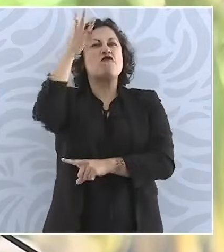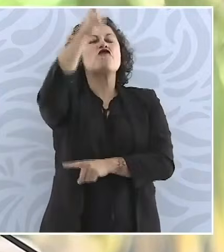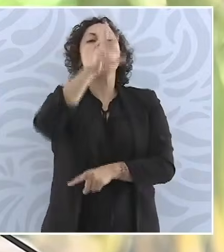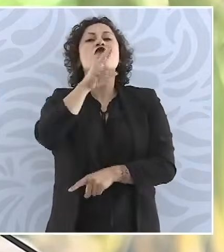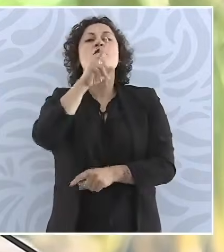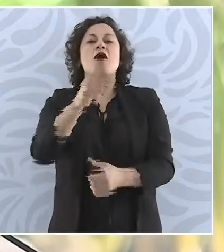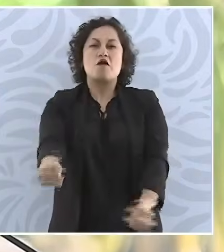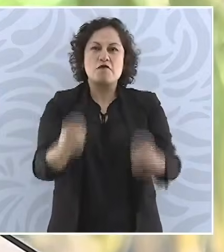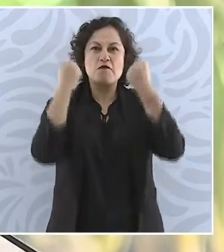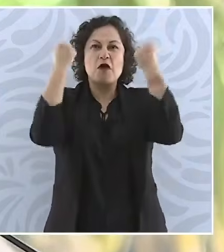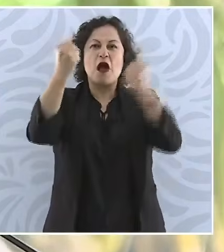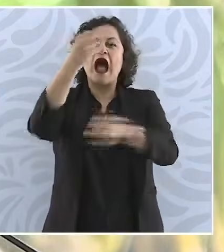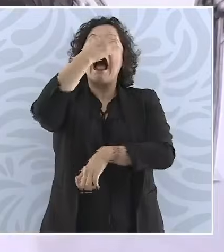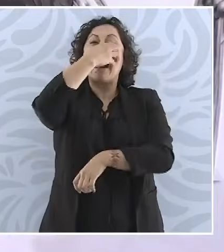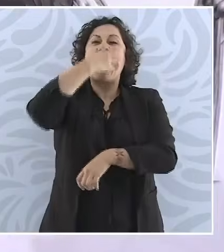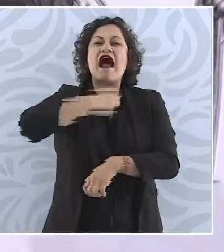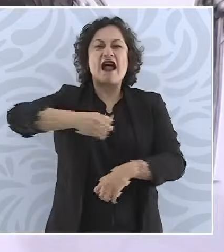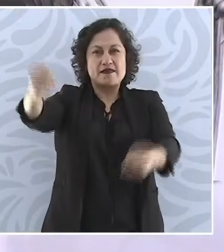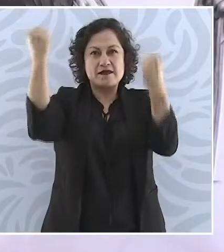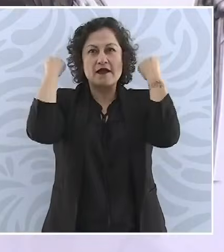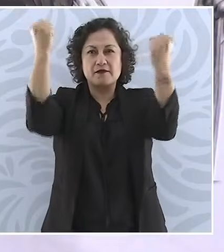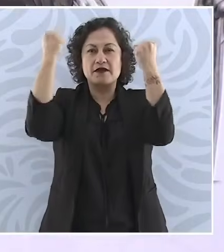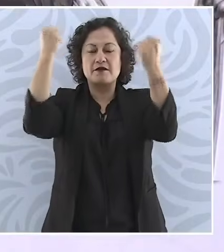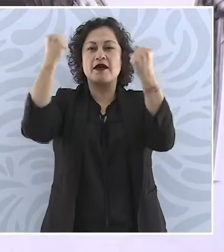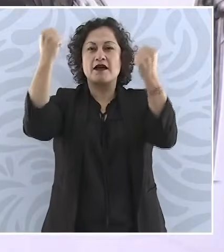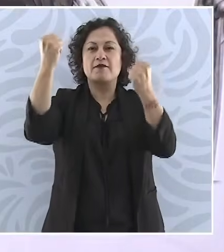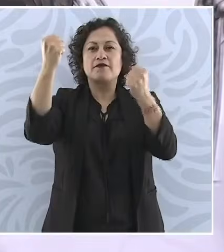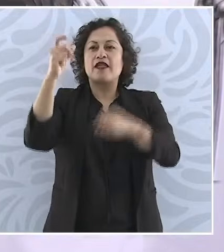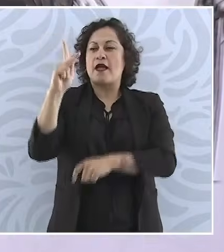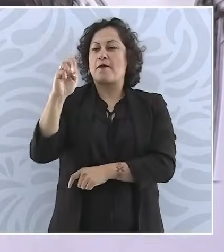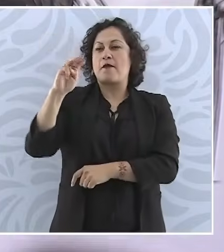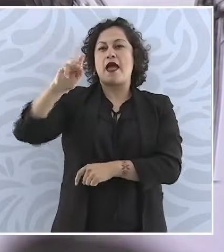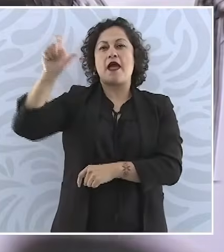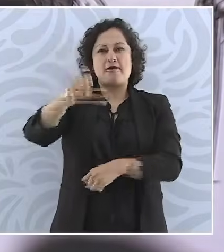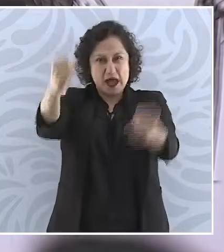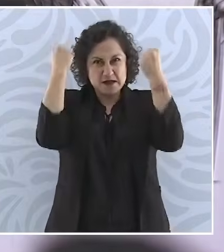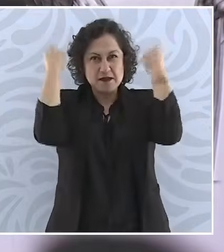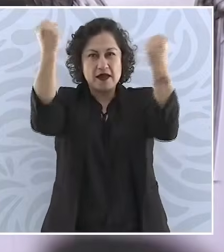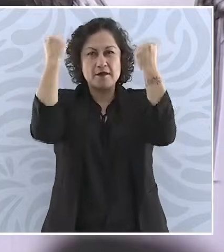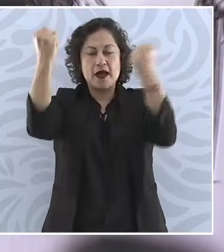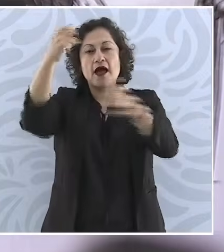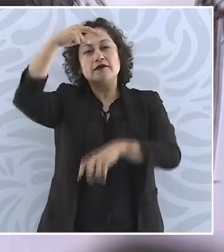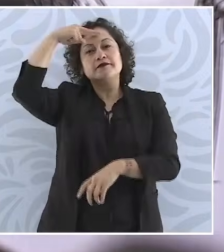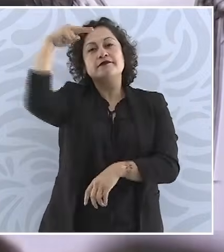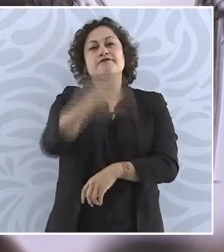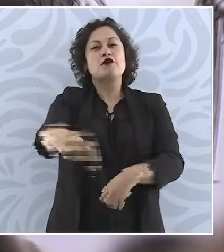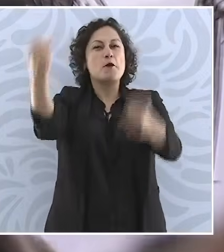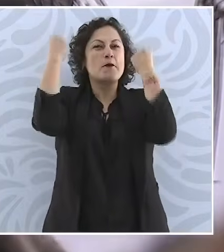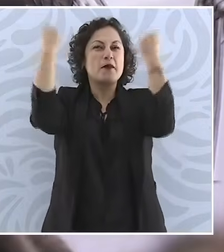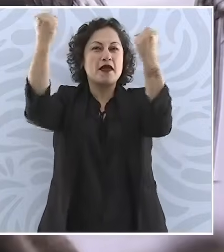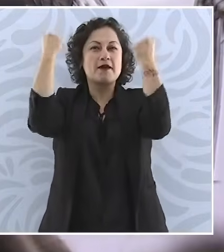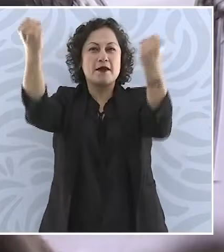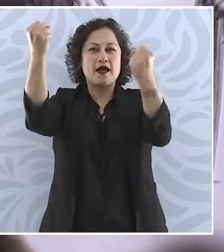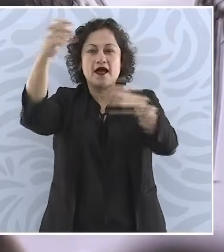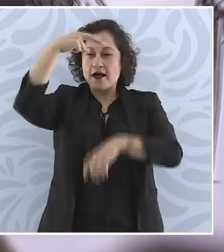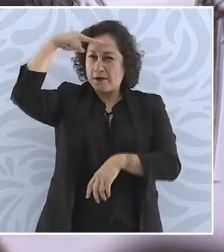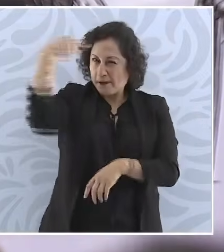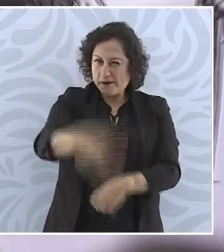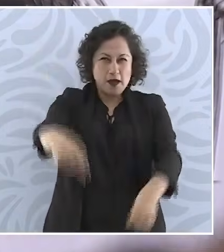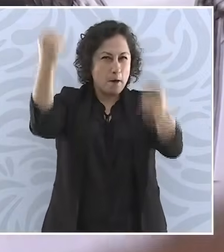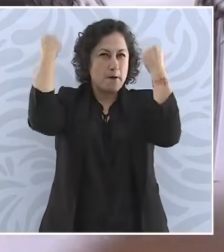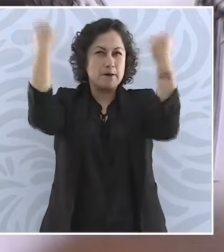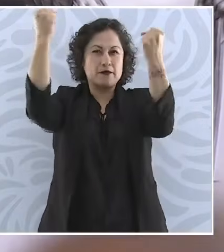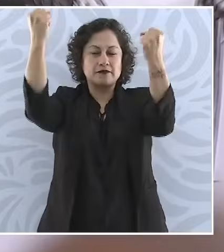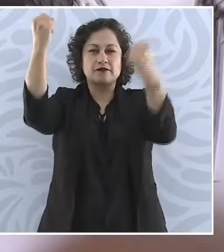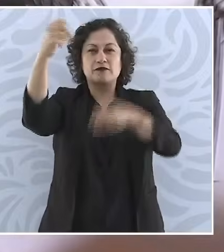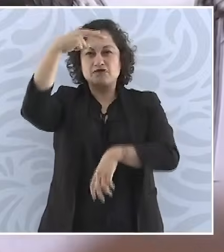Lázaro Cárdenas que viva Pemex viva que viva México viva que viva México viva que viva México